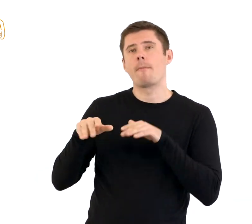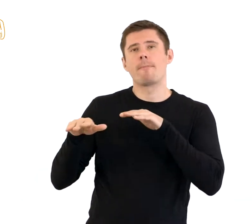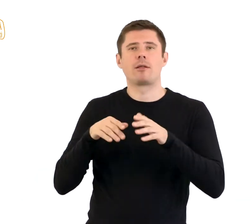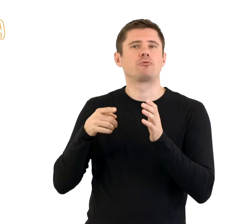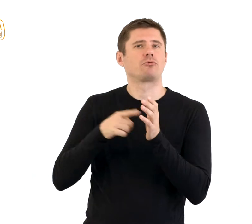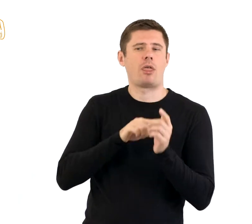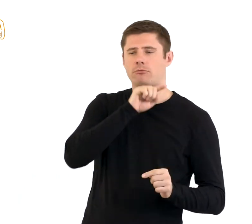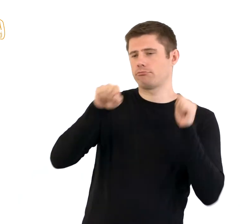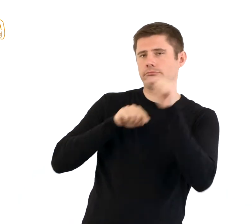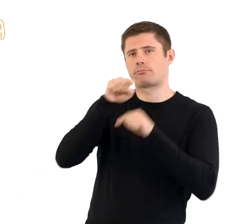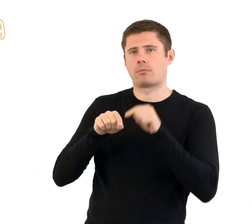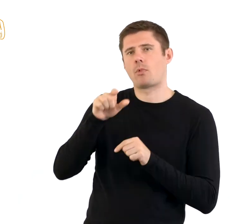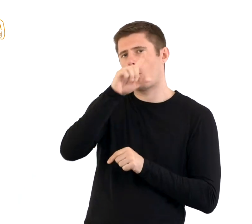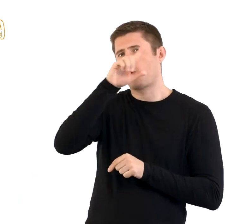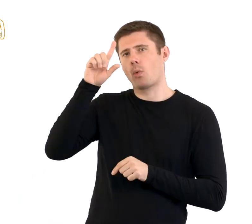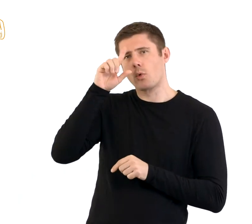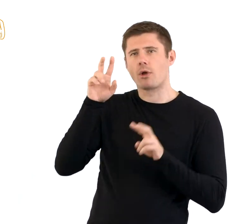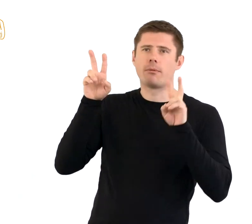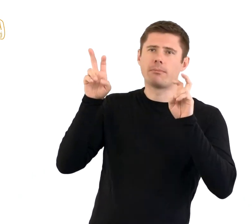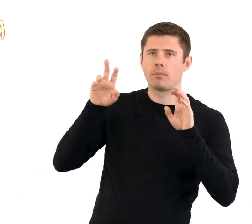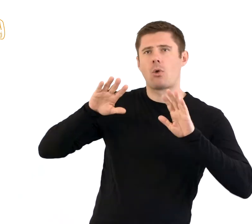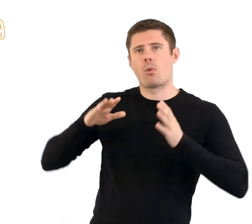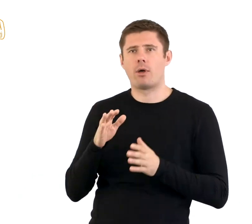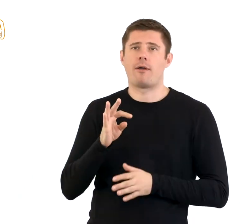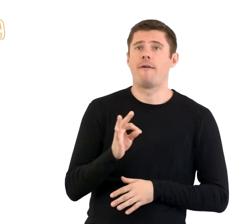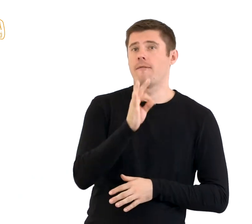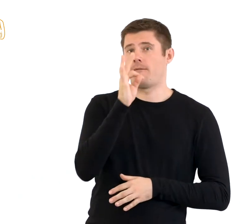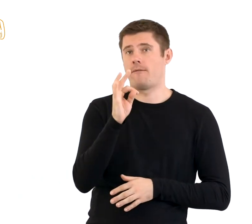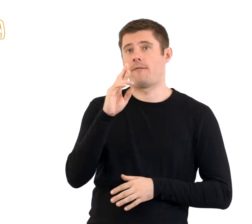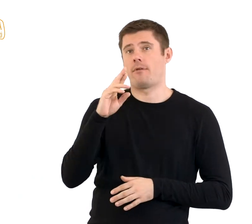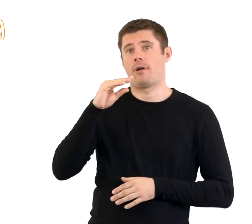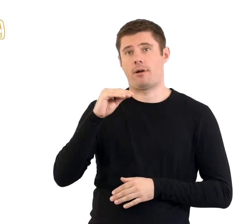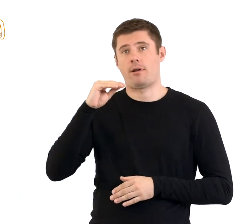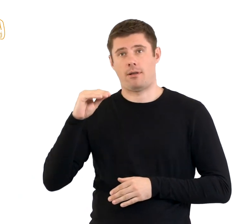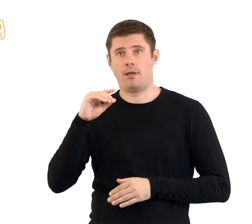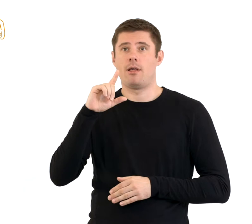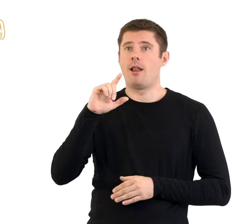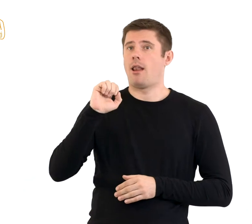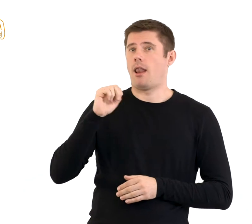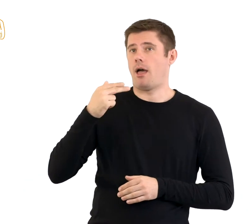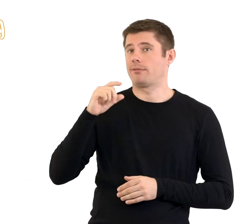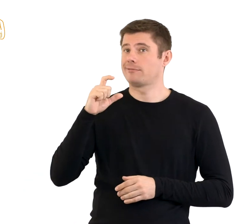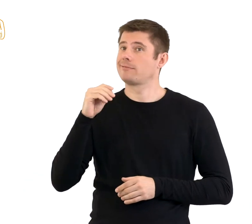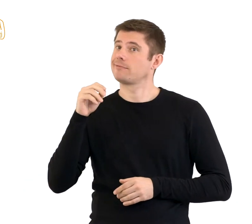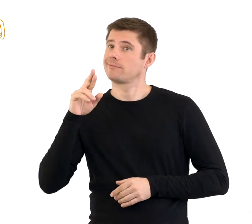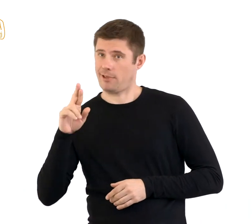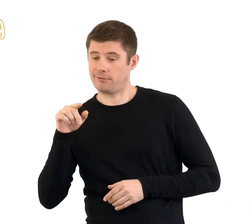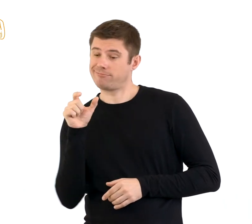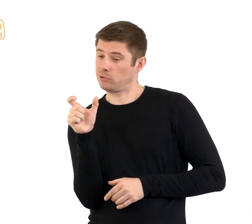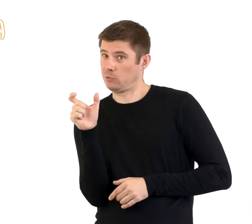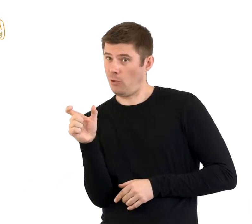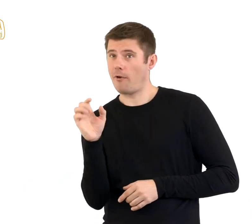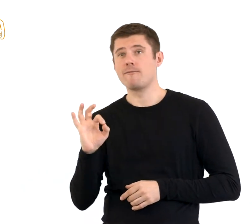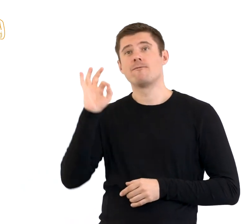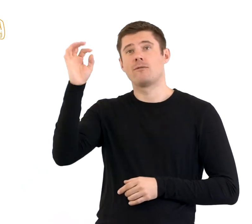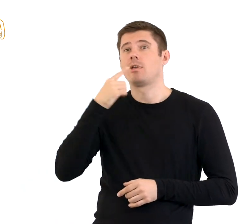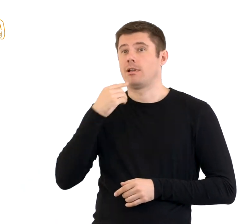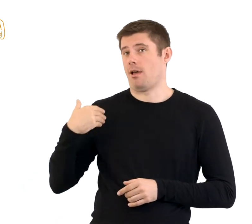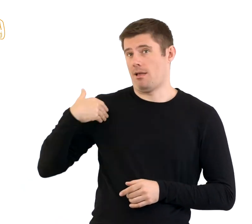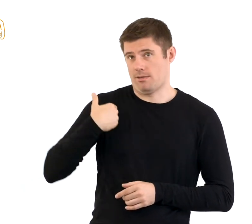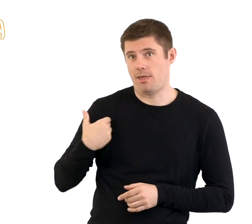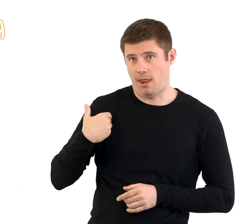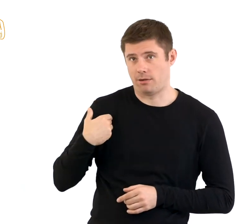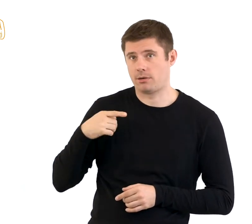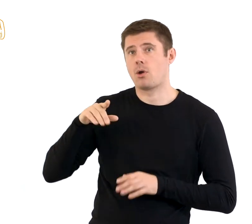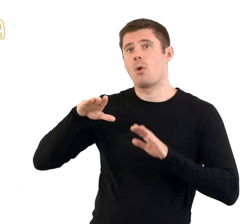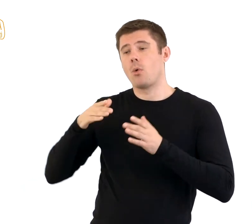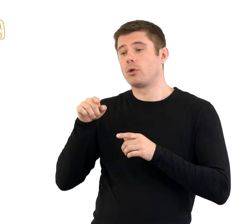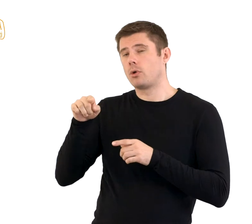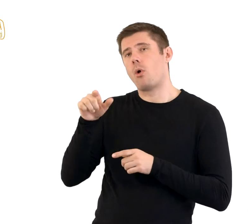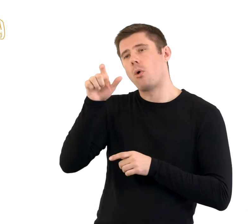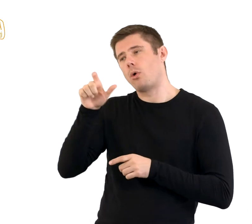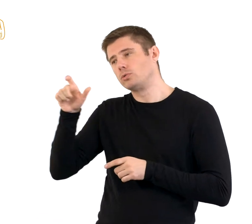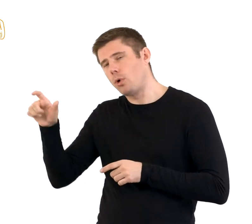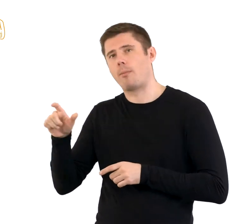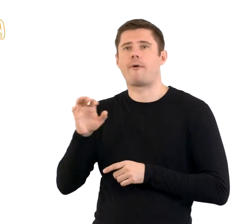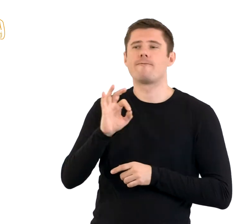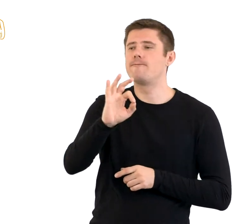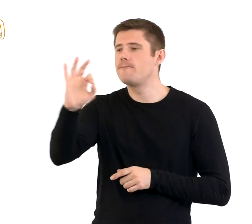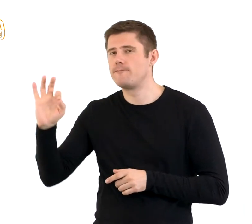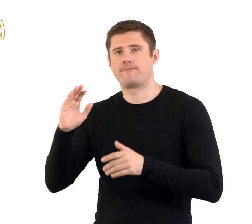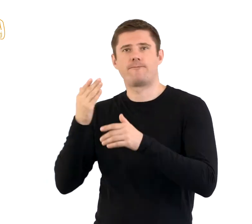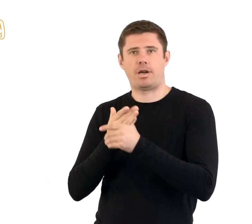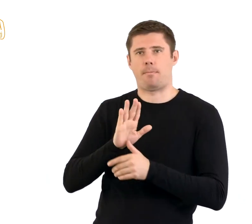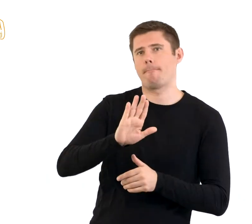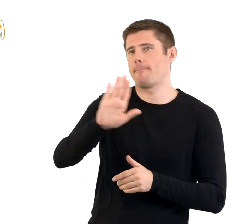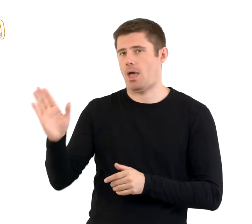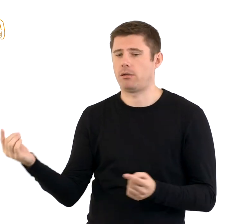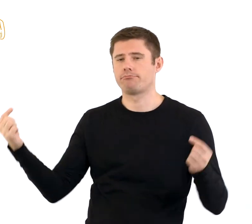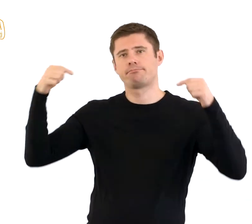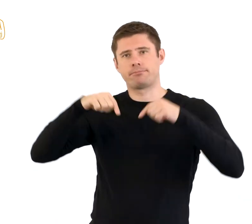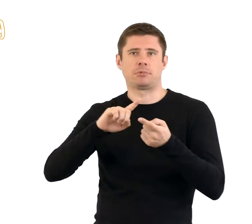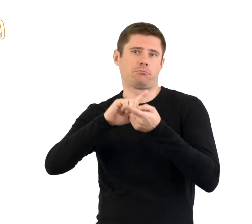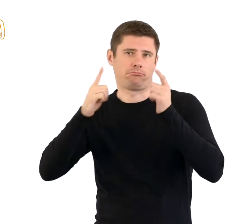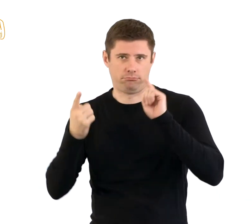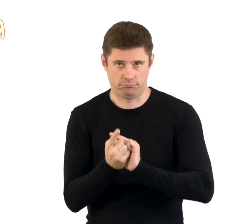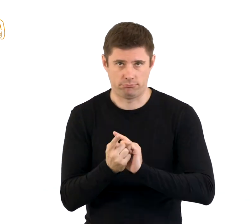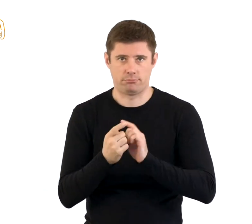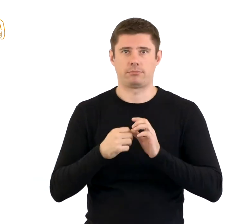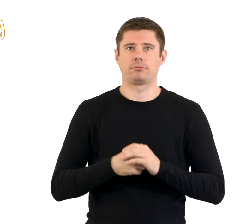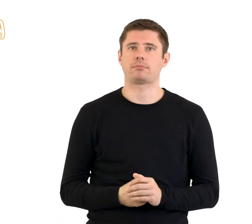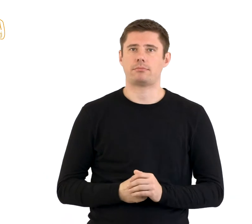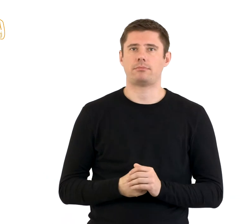wykorzystywana głównie przez wolnych strzelców – freelancerów (osoby mające własne firmy, działalność gospodarczą).